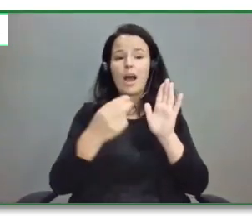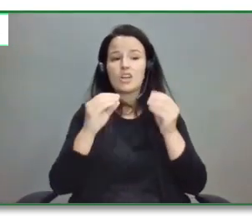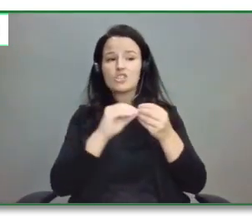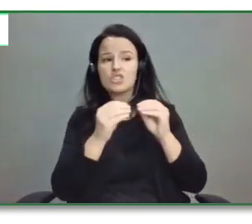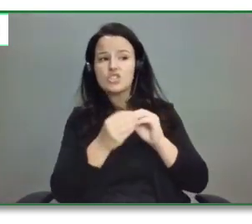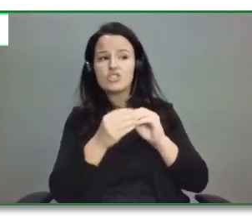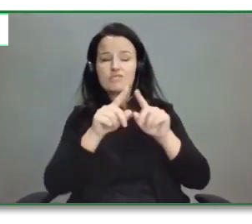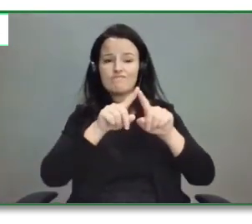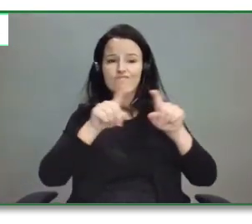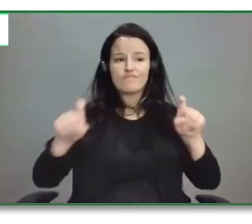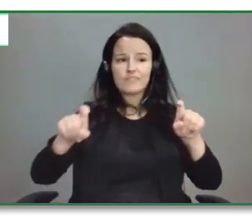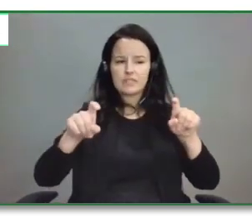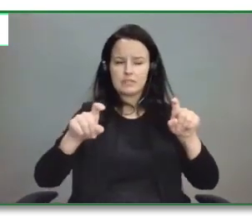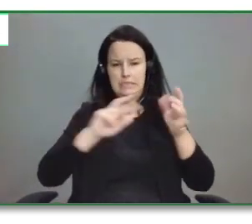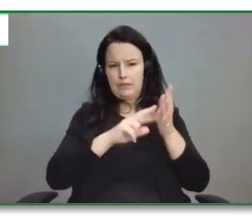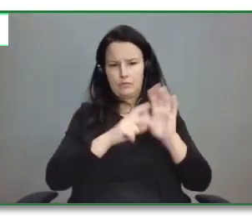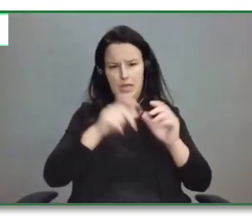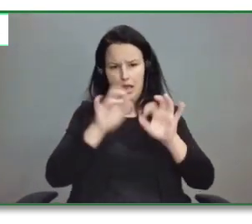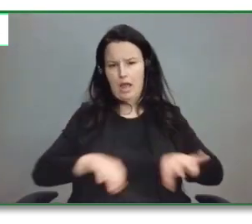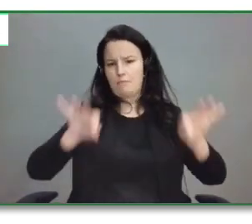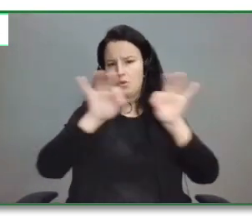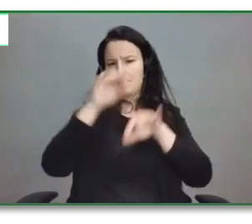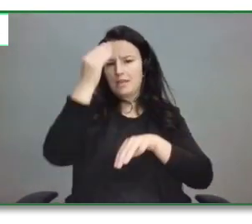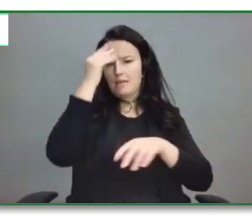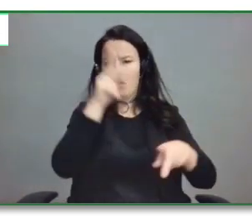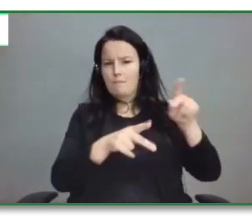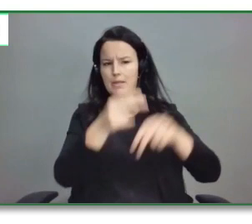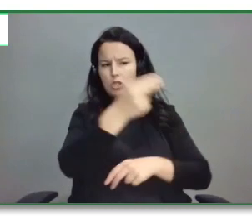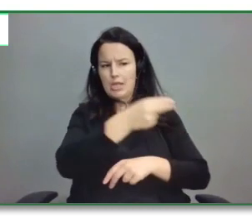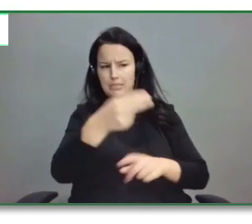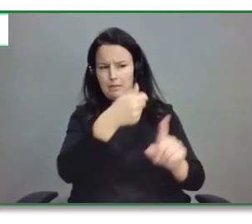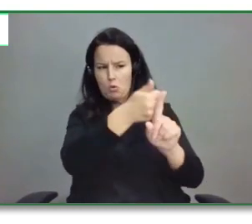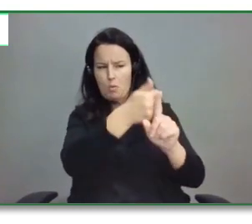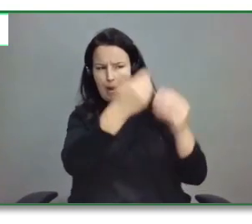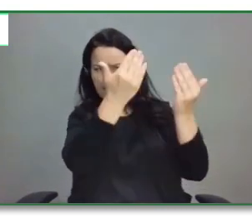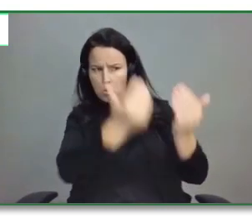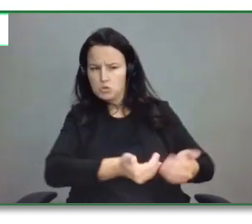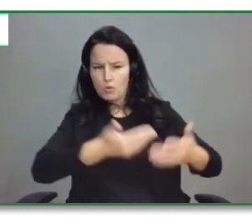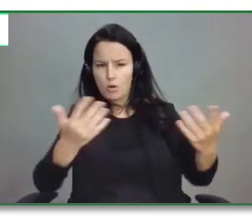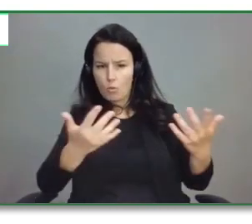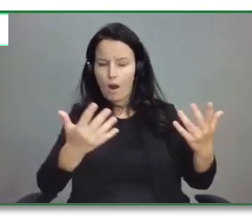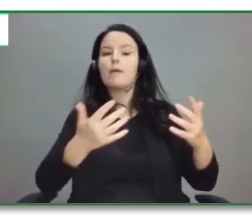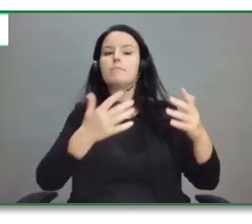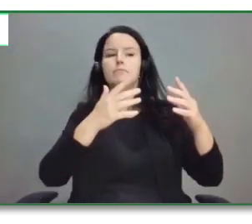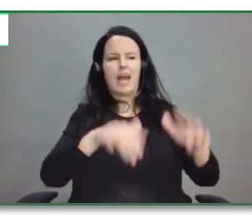connaître les besoins des personnes handicapées et d'évaluer les causes qui